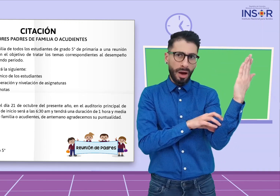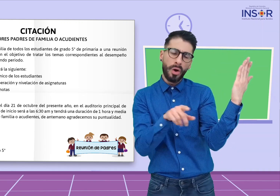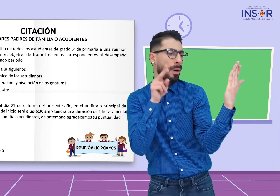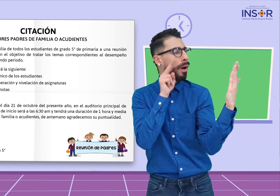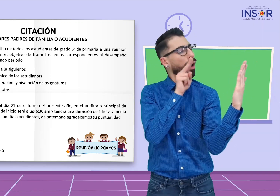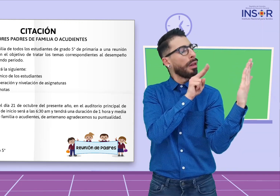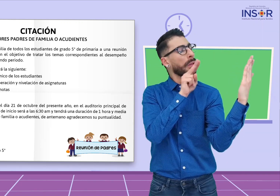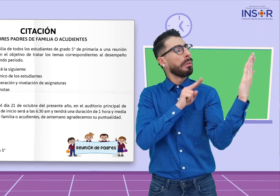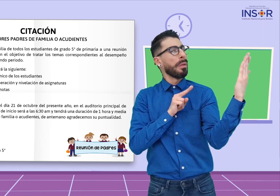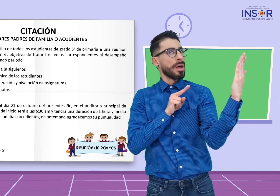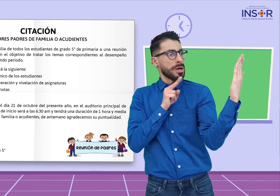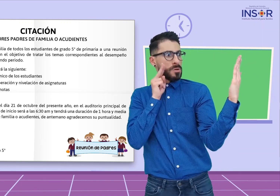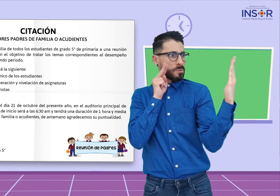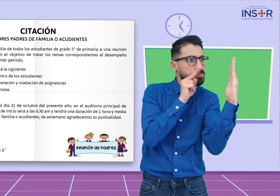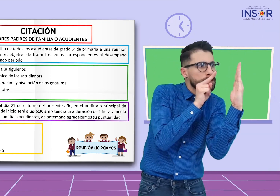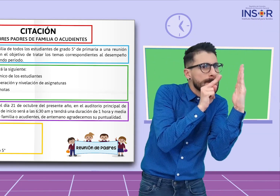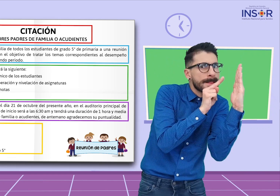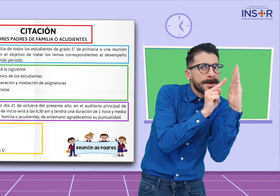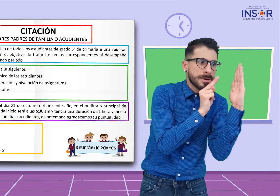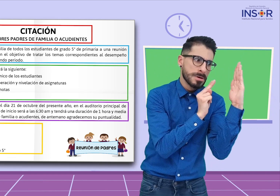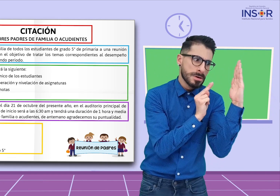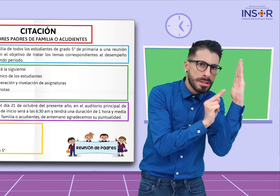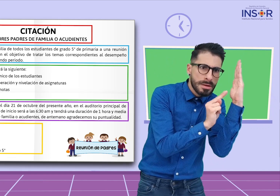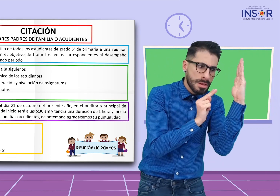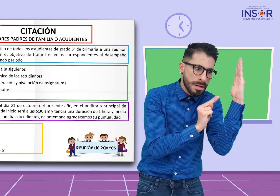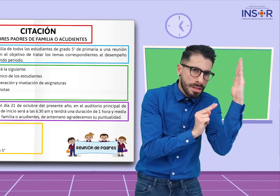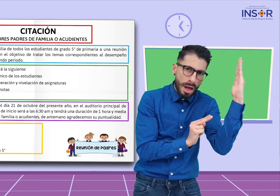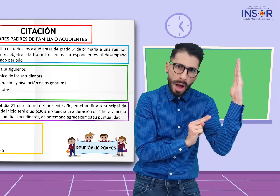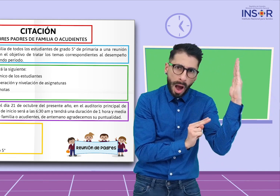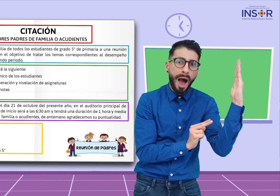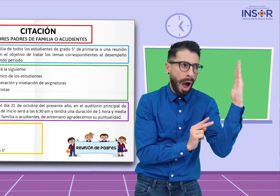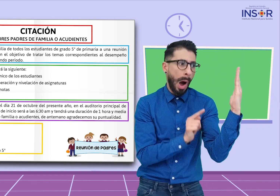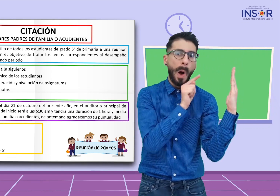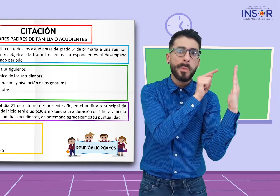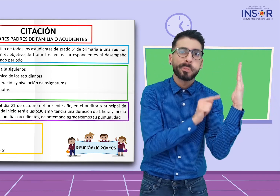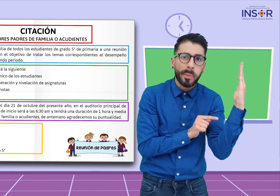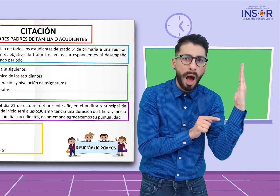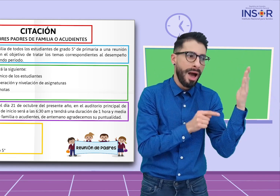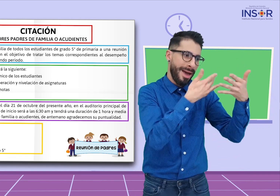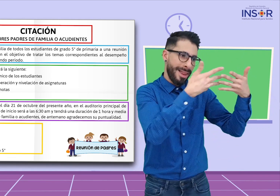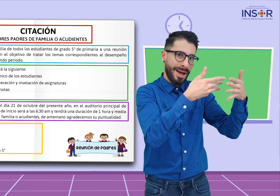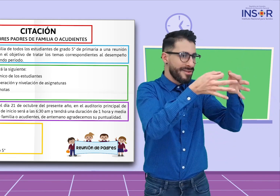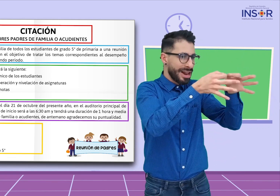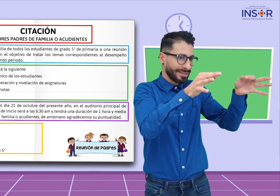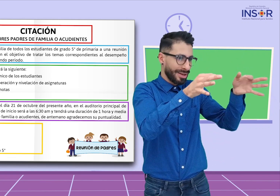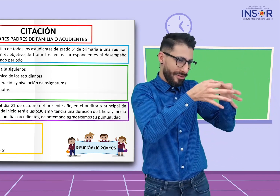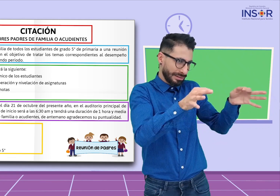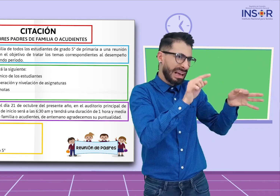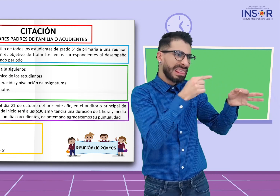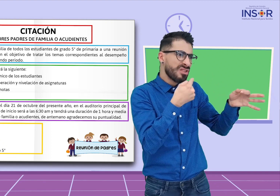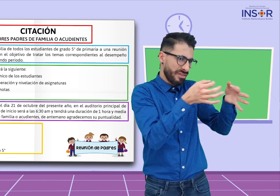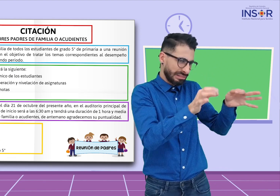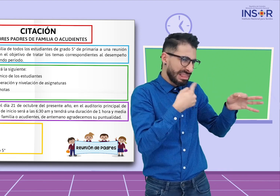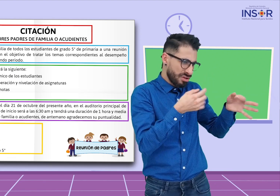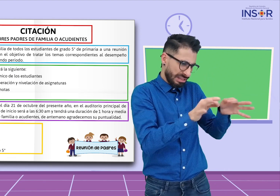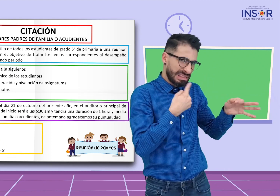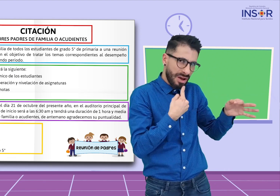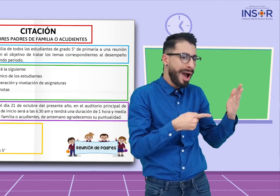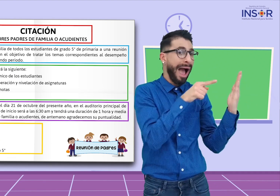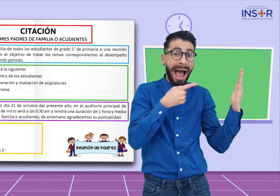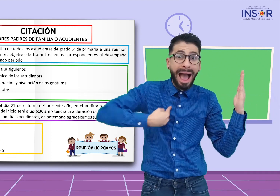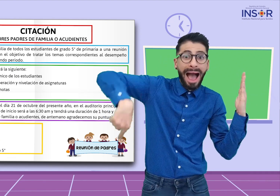y sabemos que dice cada una de las partes y las frases que las componen.